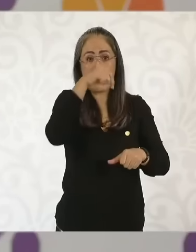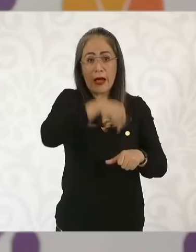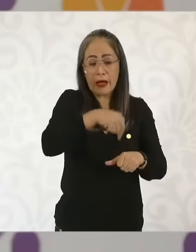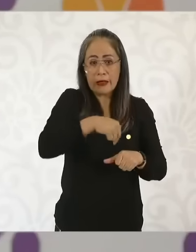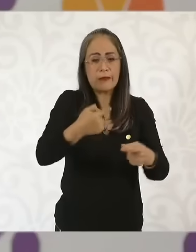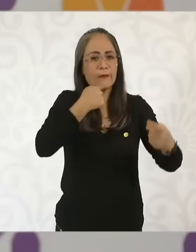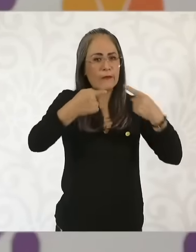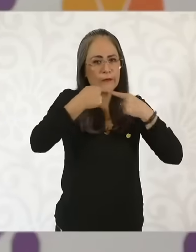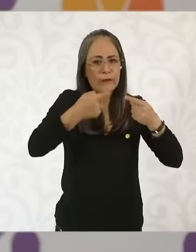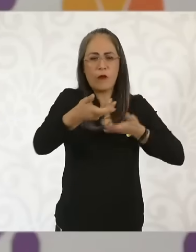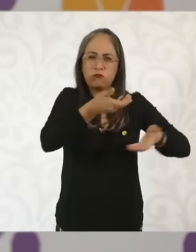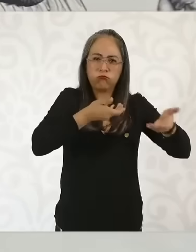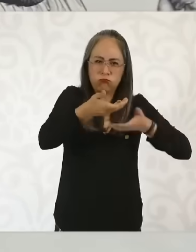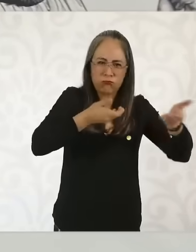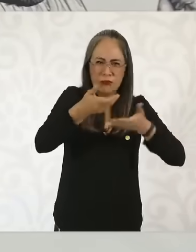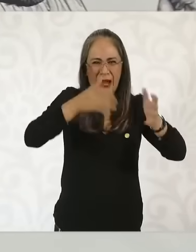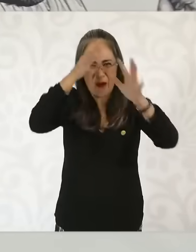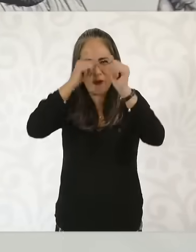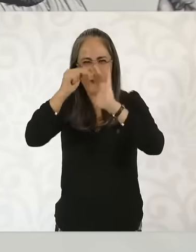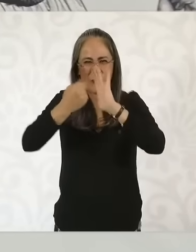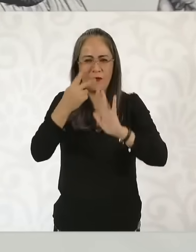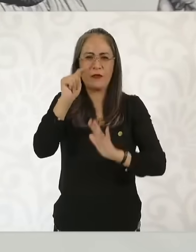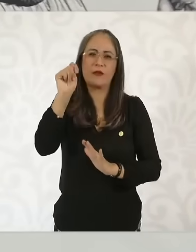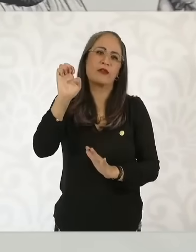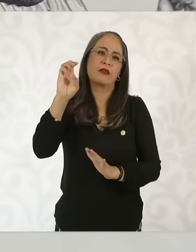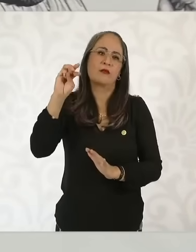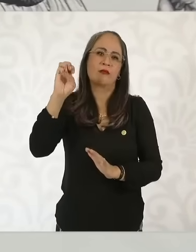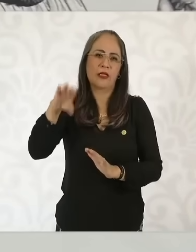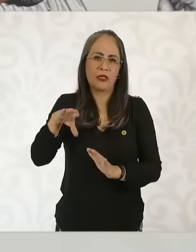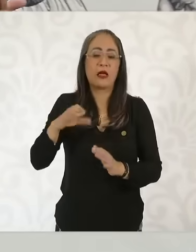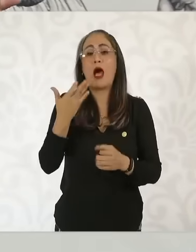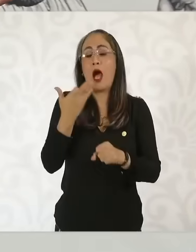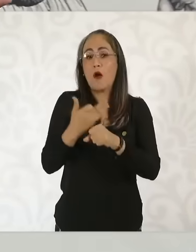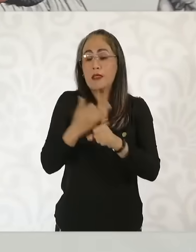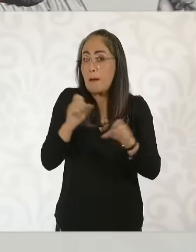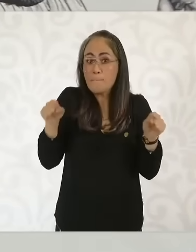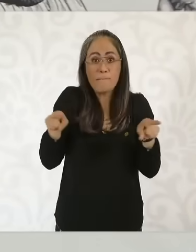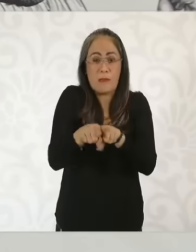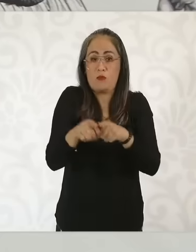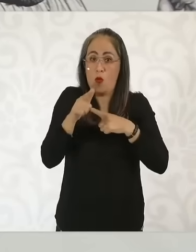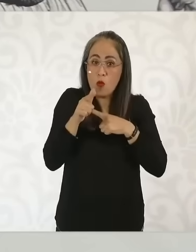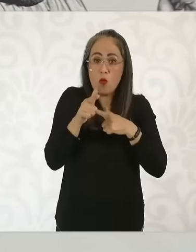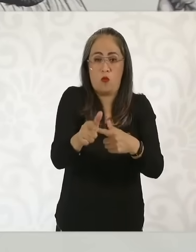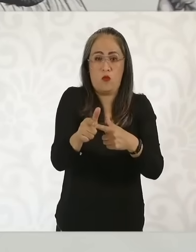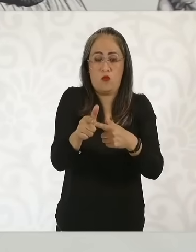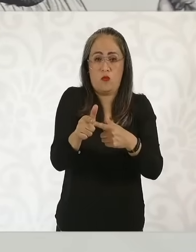y Estados Unidos. Entonces, hoy la discusión ya no es si va a haber esa circunstancia que se ratifica